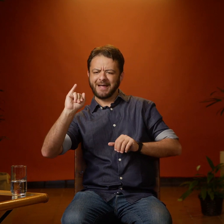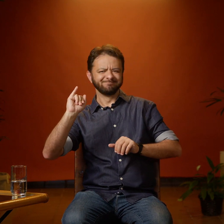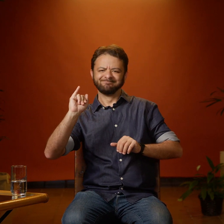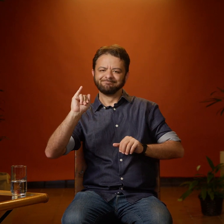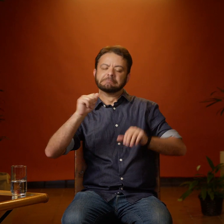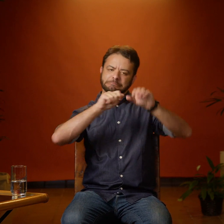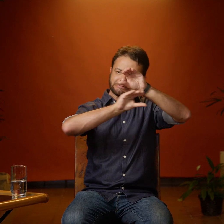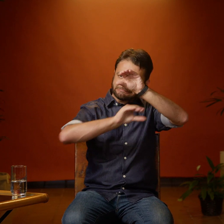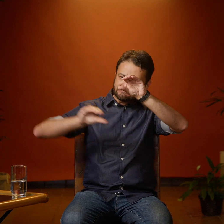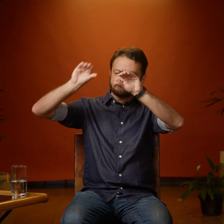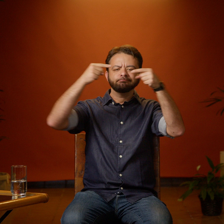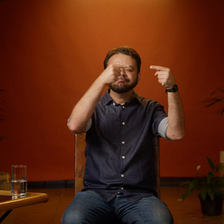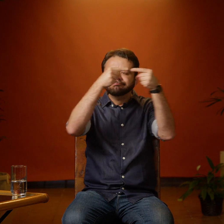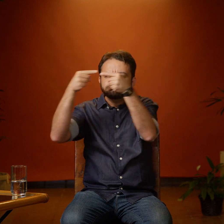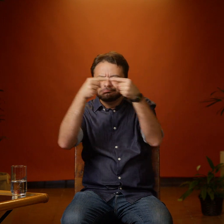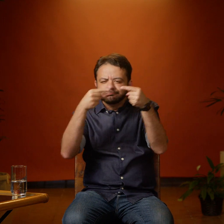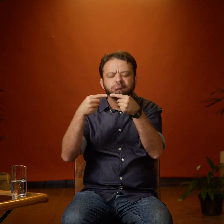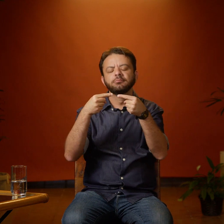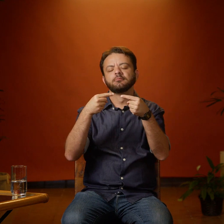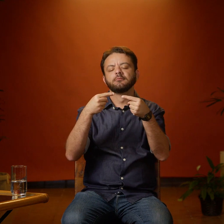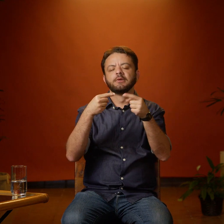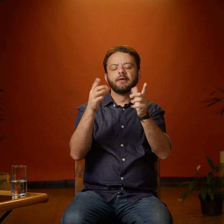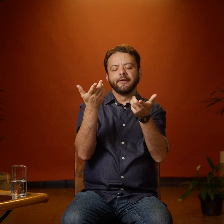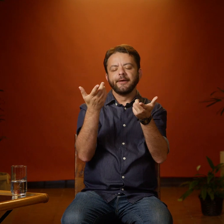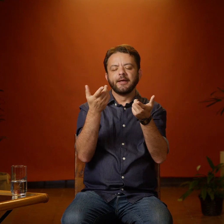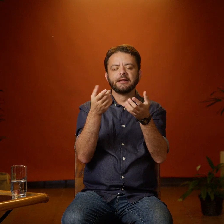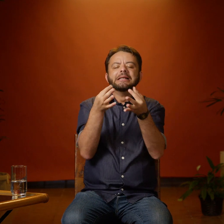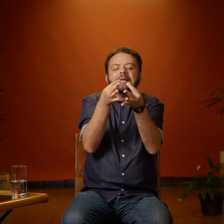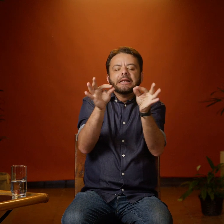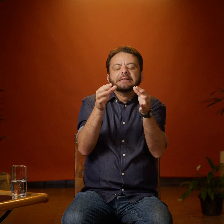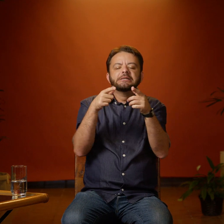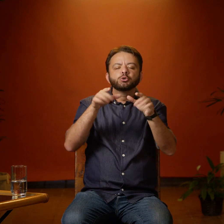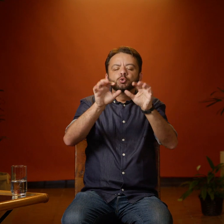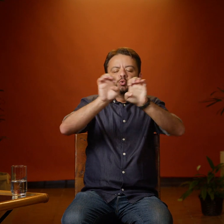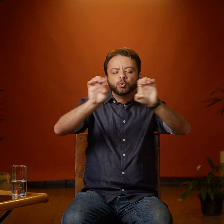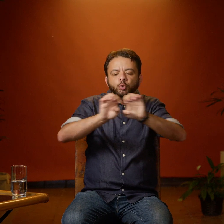Você tem que combinar essa frase para ficar na estrutura certa. na estrutura didática da linguística.